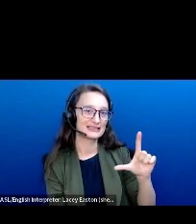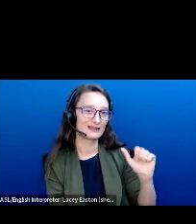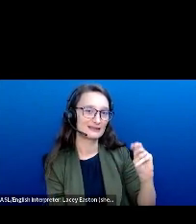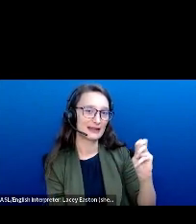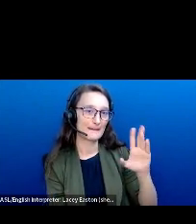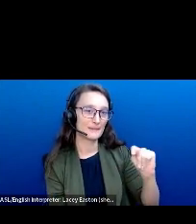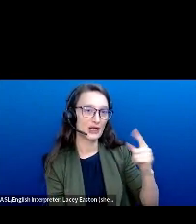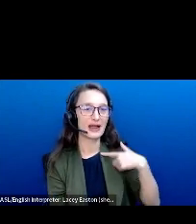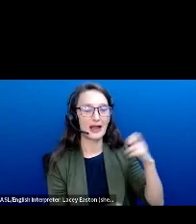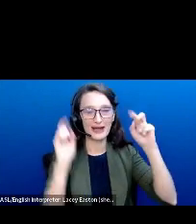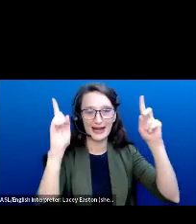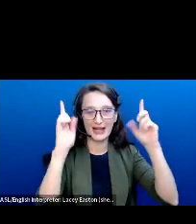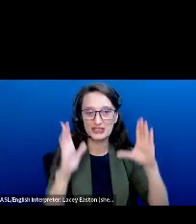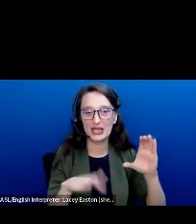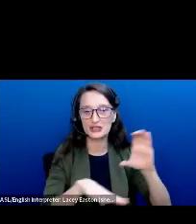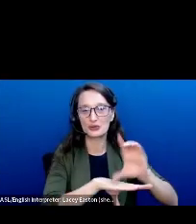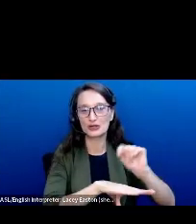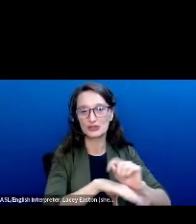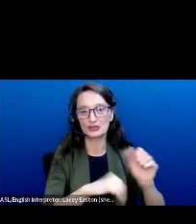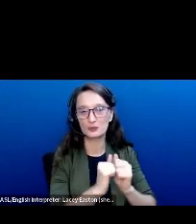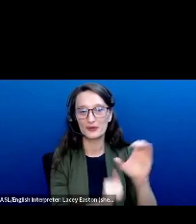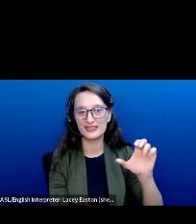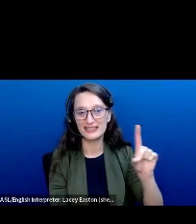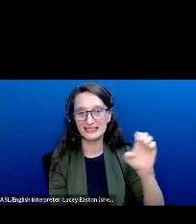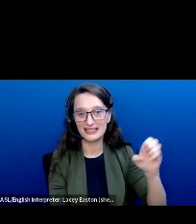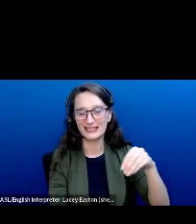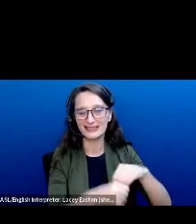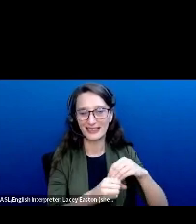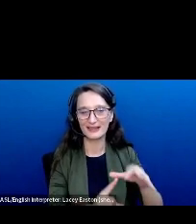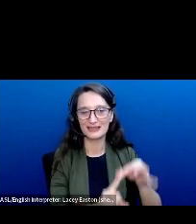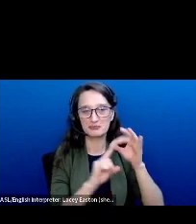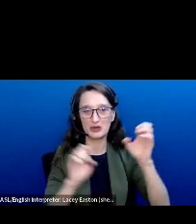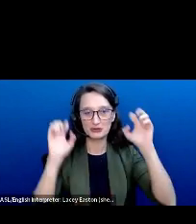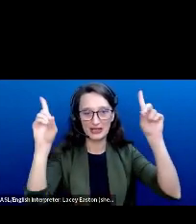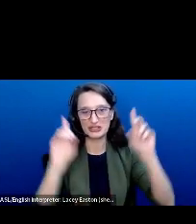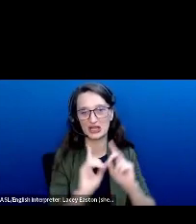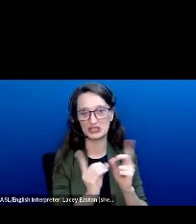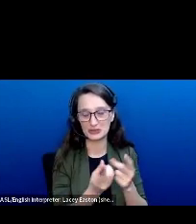Departamento de Educación de California, dentro del Departamento de Educación Especial. Me gustaría